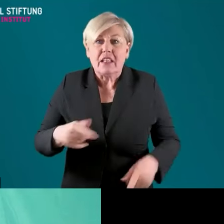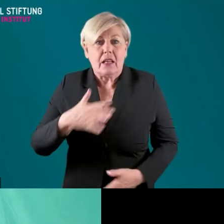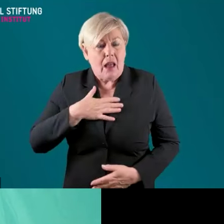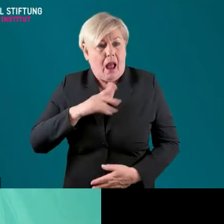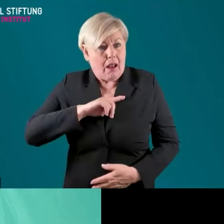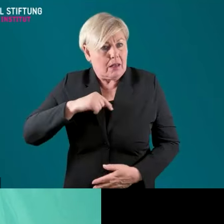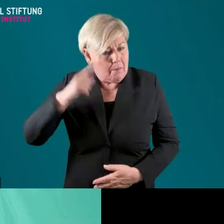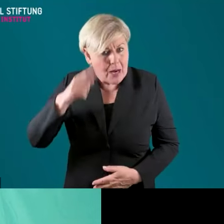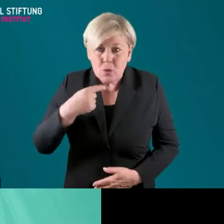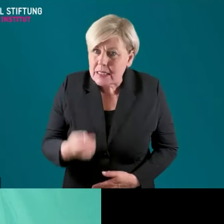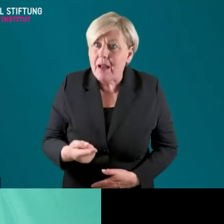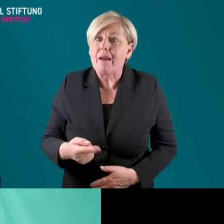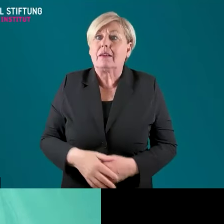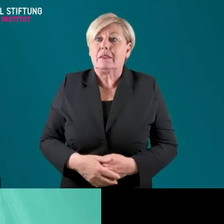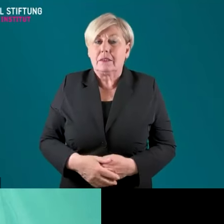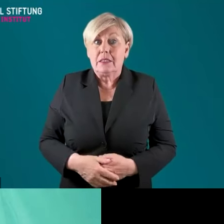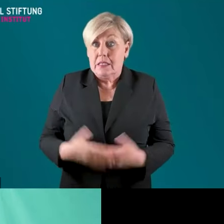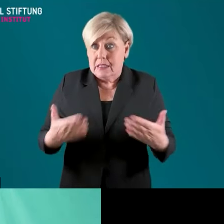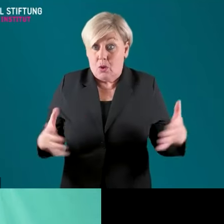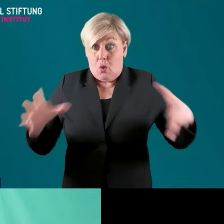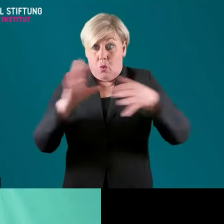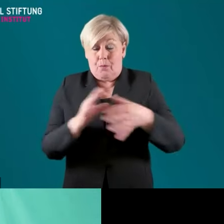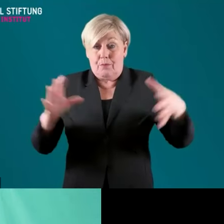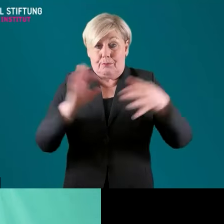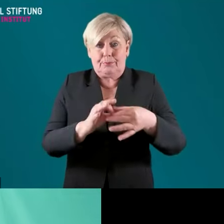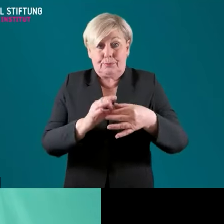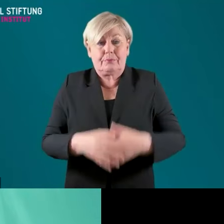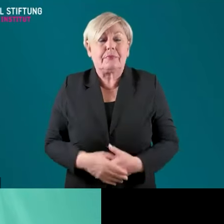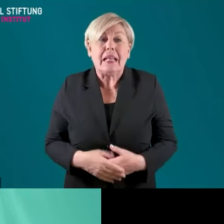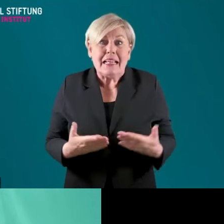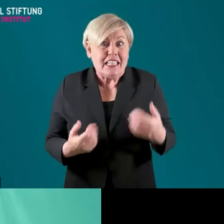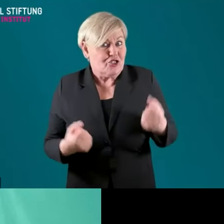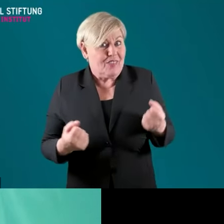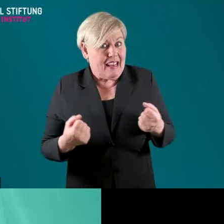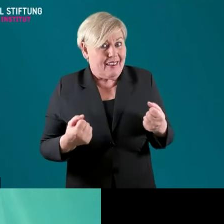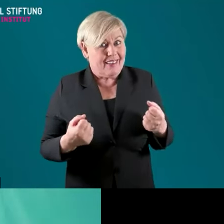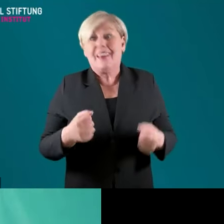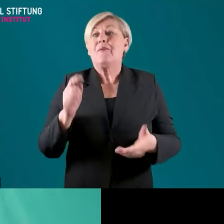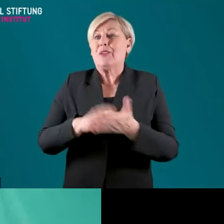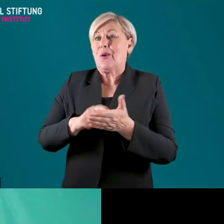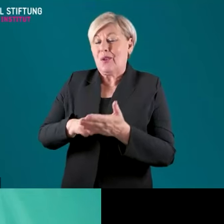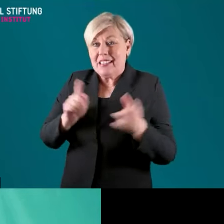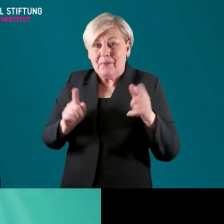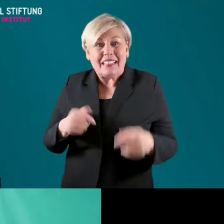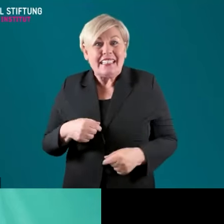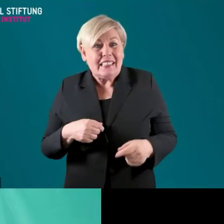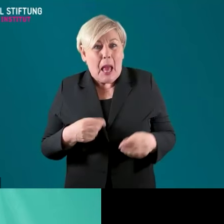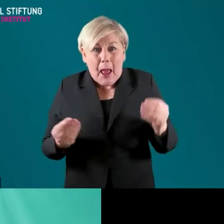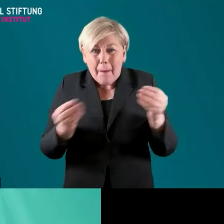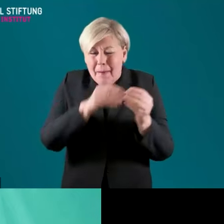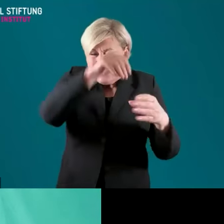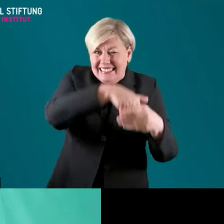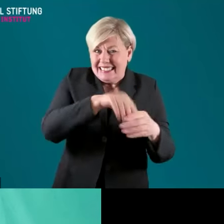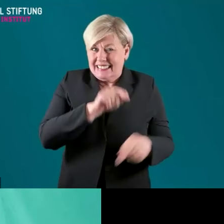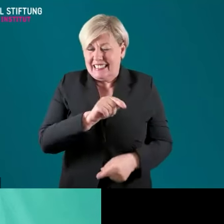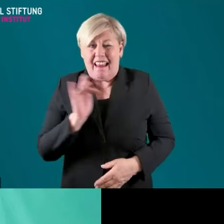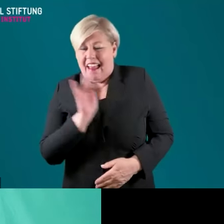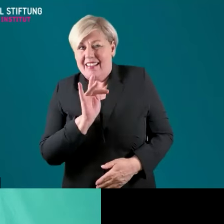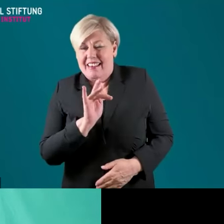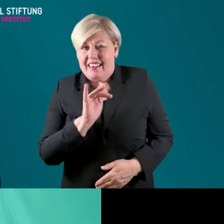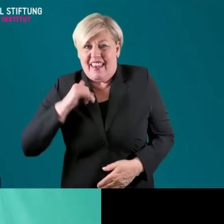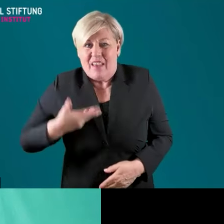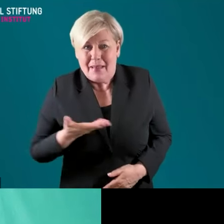Also, damit ist es sehr stark dann verknüpft. Aber es ist halt schwierig, weil die passen nicht direkt rein in dieses antifeministsiche